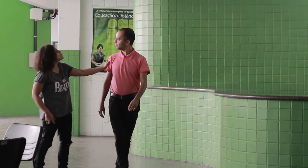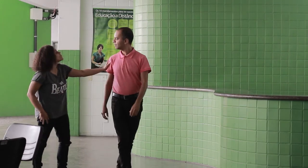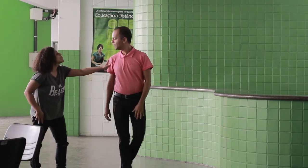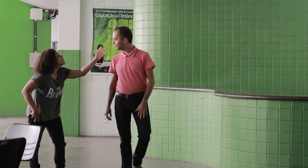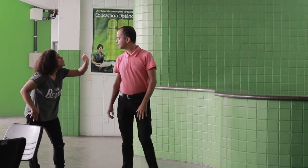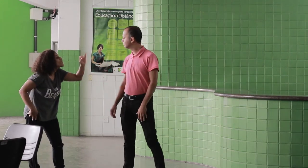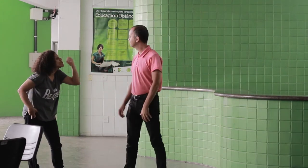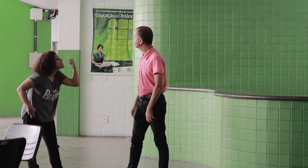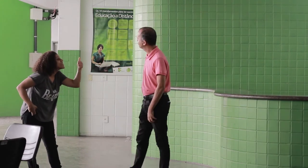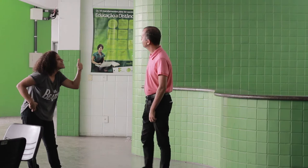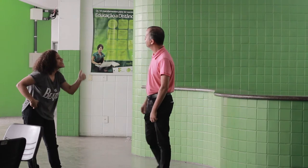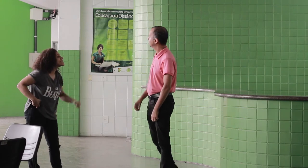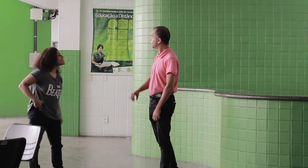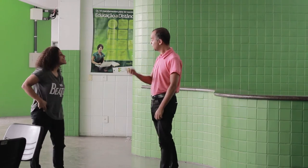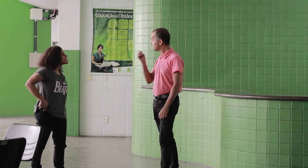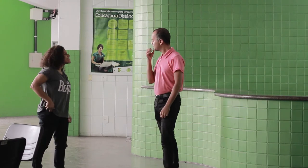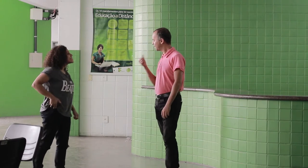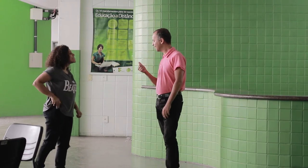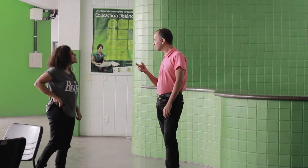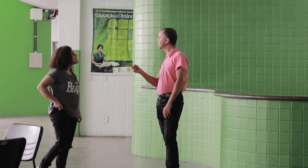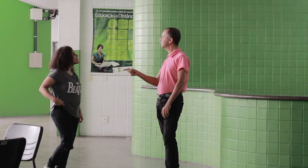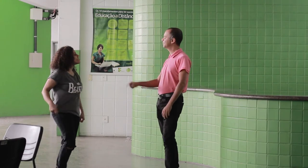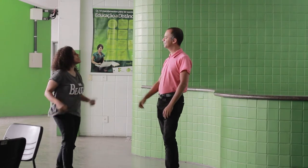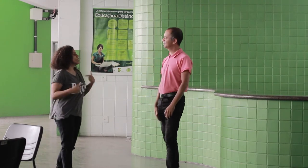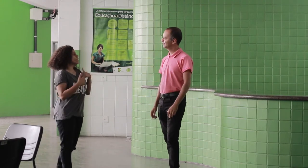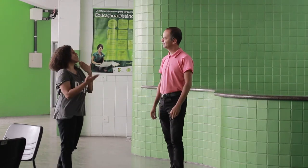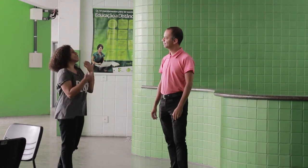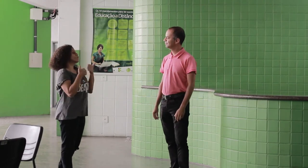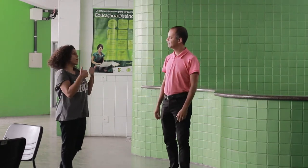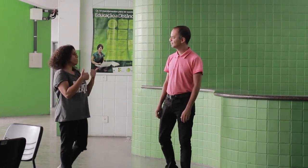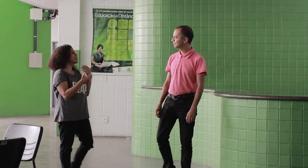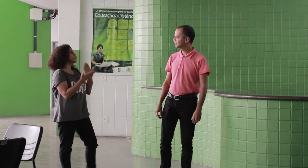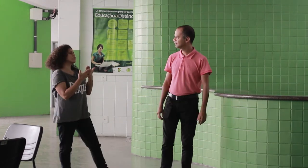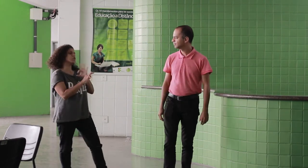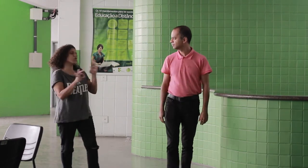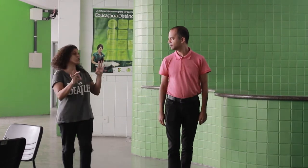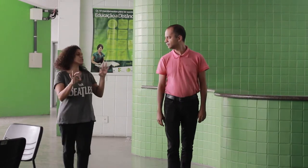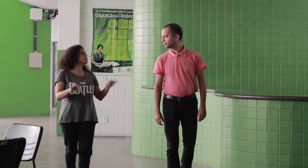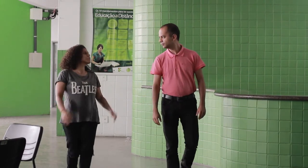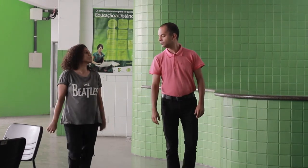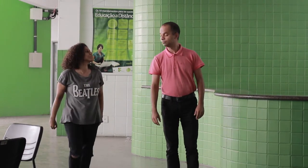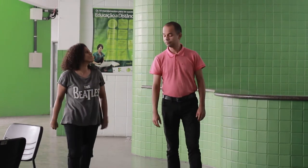Oi, tudo bem? Tudo bem e você? Eu estou muito bem, estudando muito, mas tá ok!